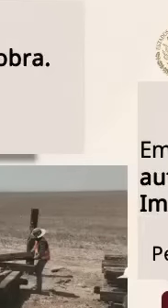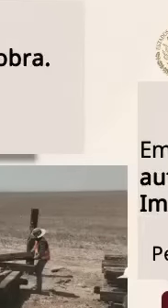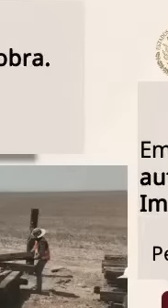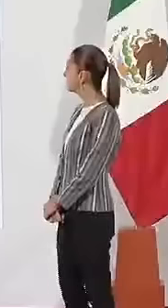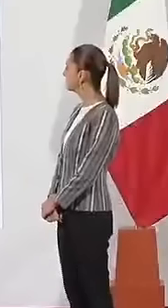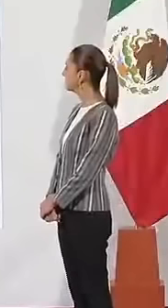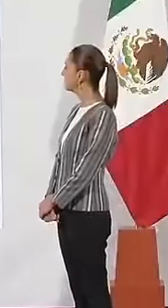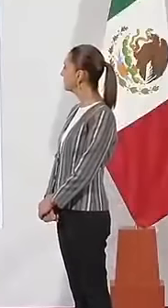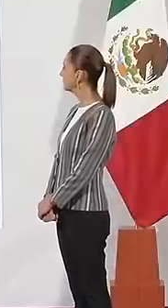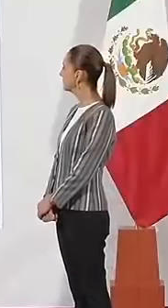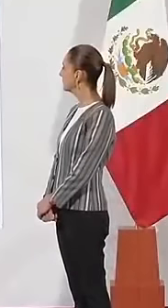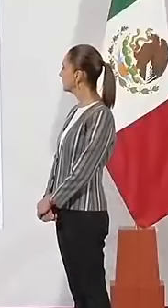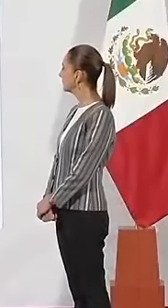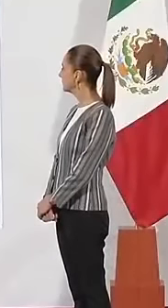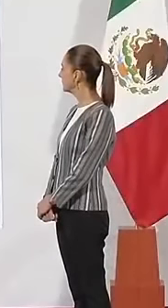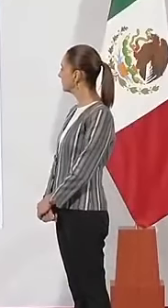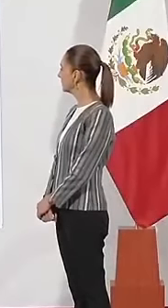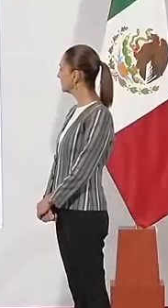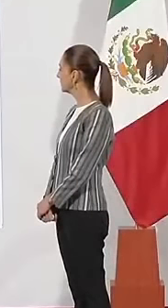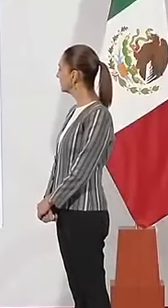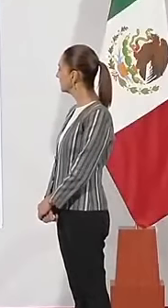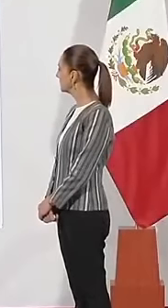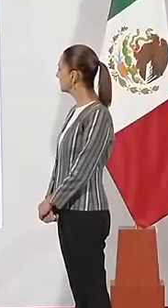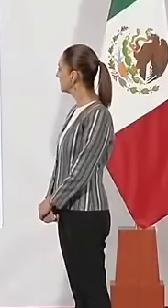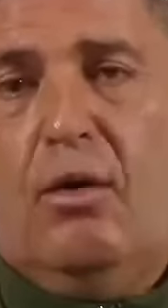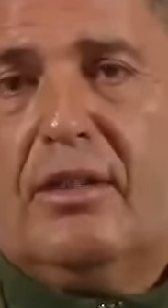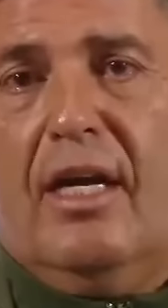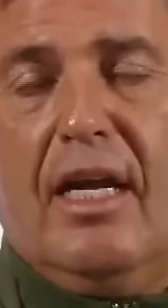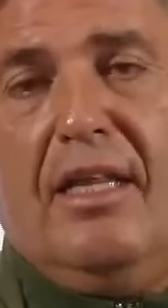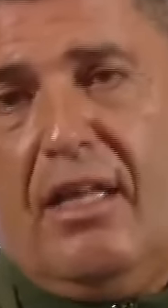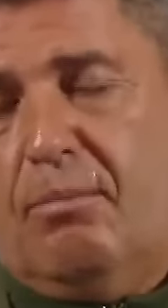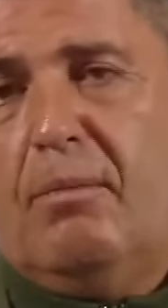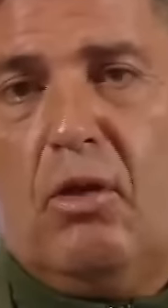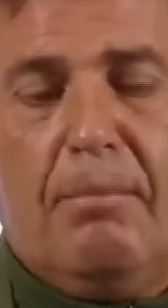durmientes de las vías antiguas que había todavía durmientes de madera riel de otra calidad y menor